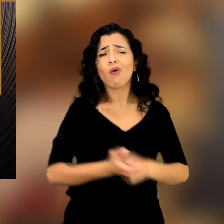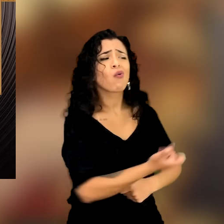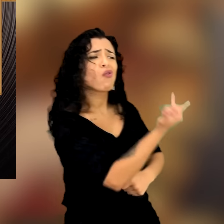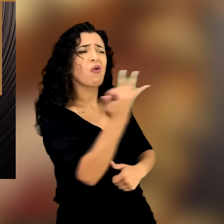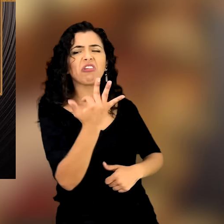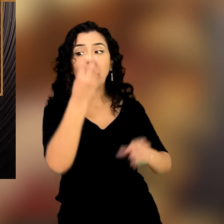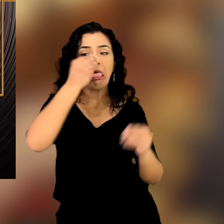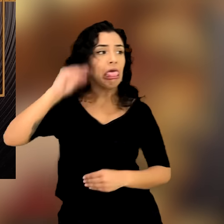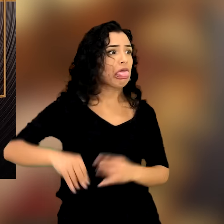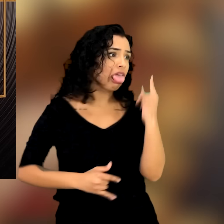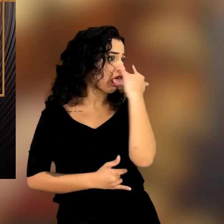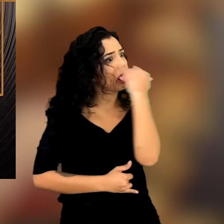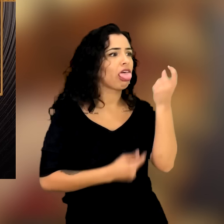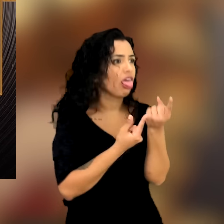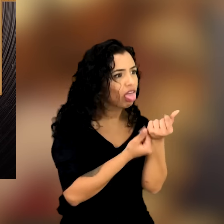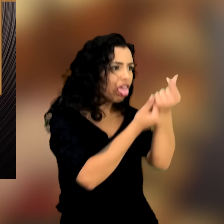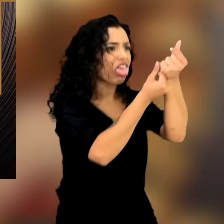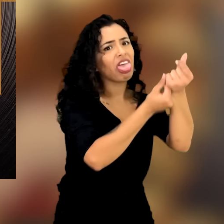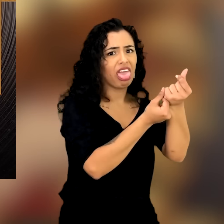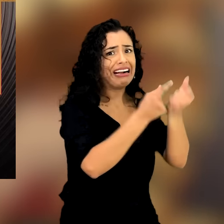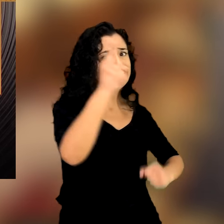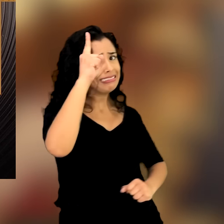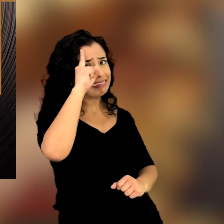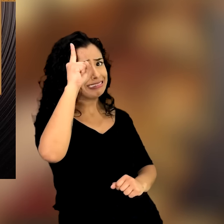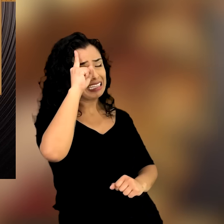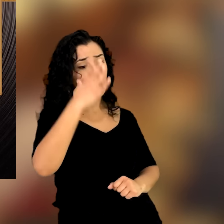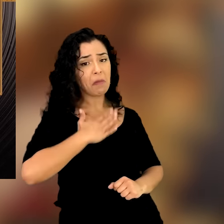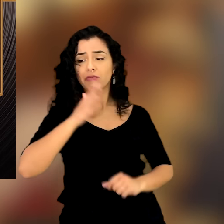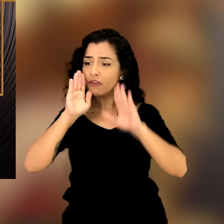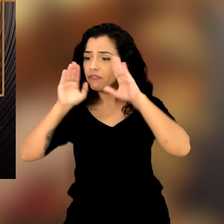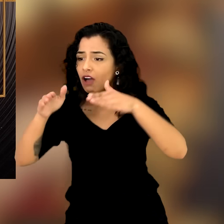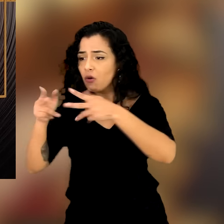Milionário de ideia cobrindo o custo diário O lucro é ver a plateia honrando o meu honorário